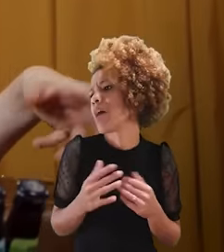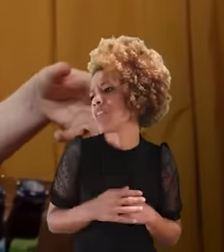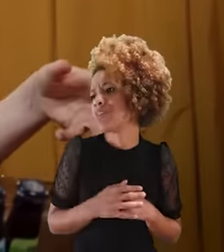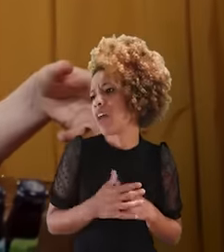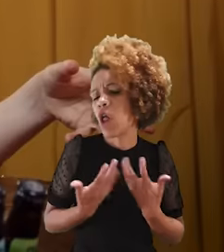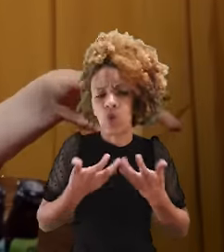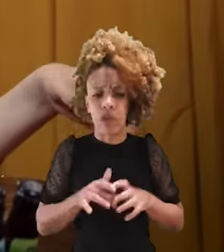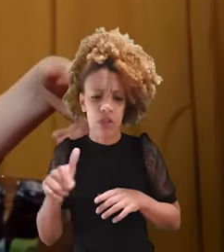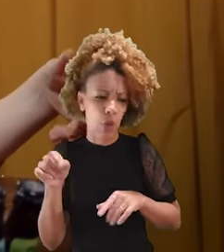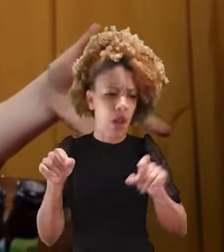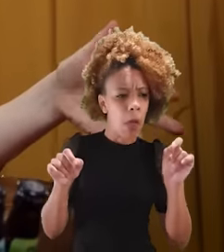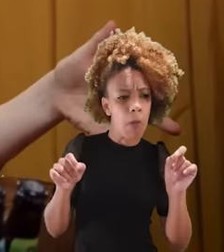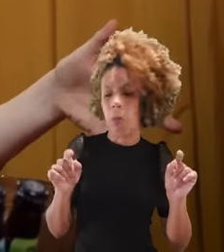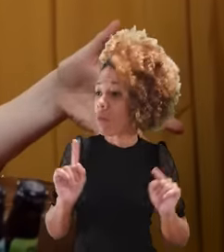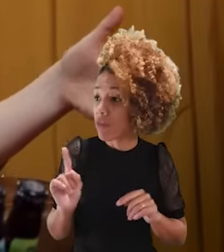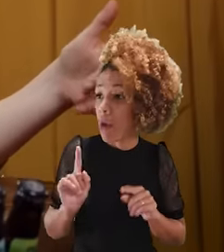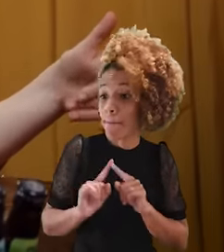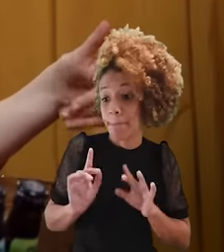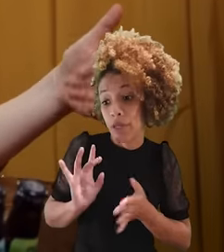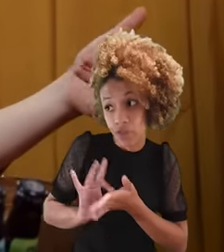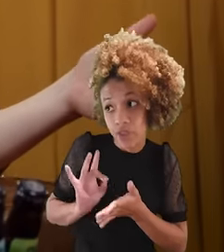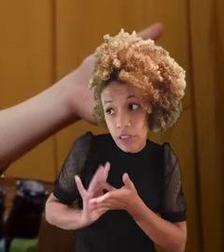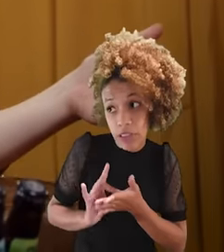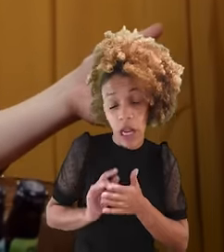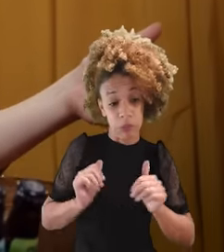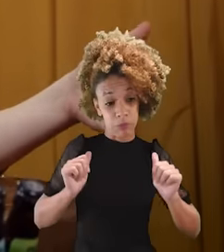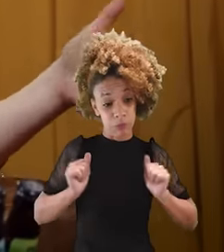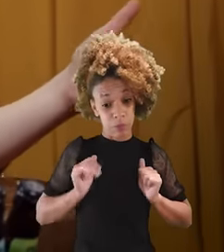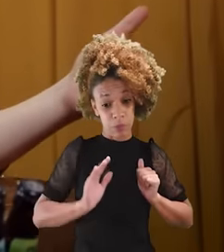um time porque uma vez que você escolhe um time você realmente tá se isentando de questionar as